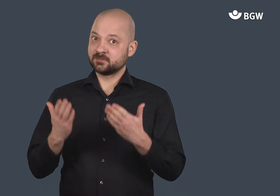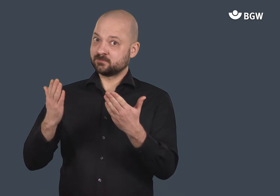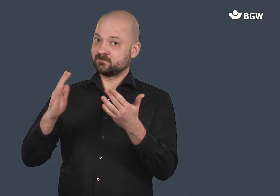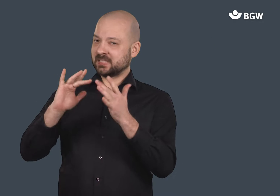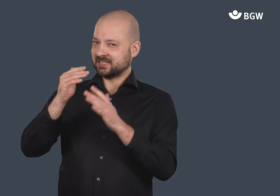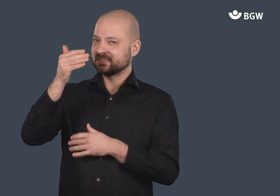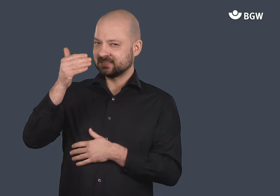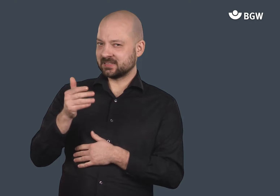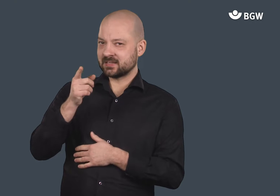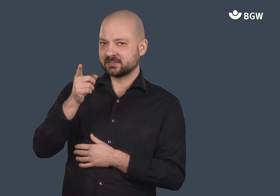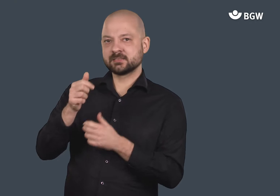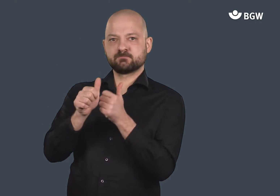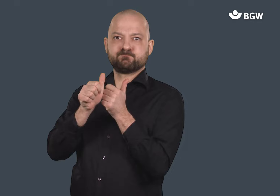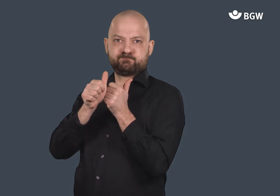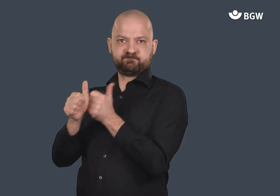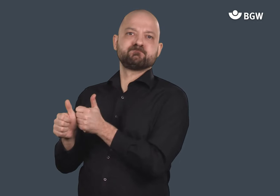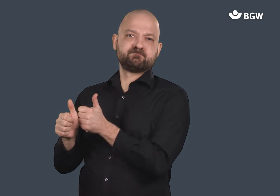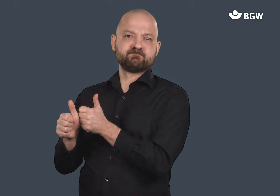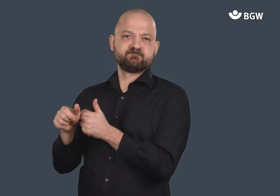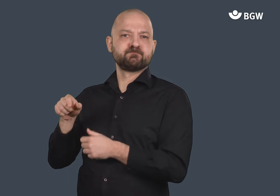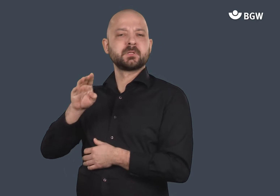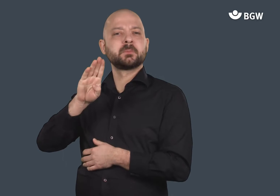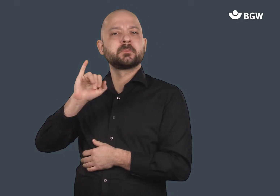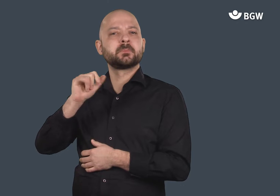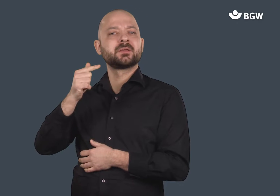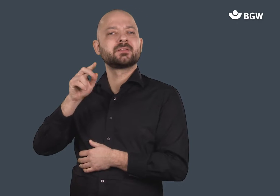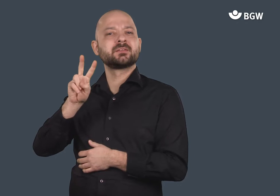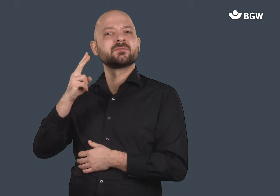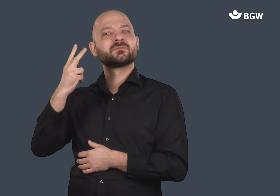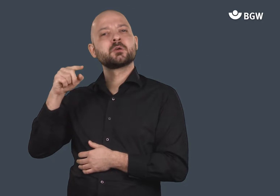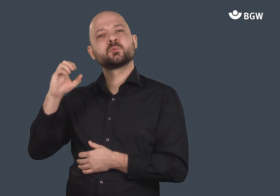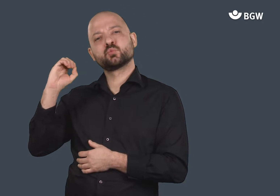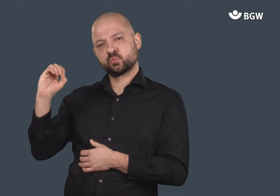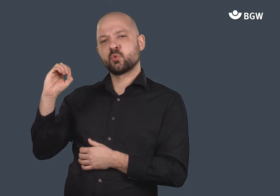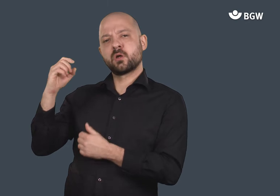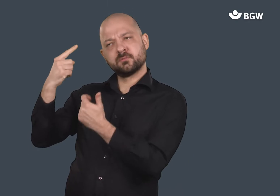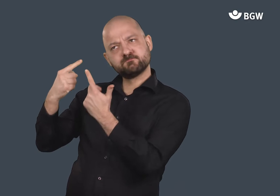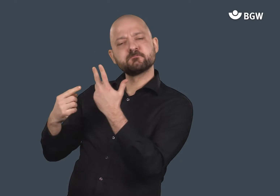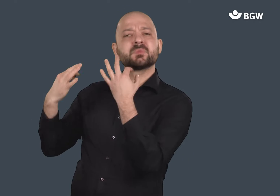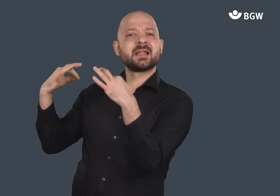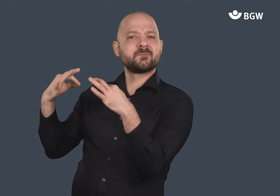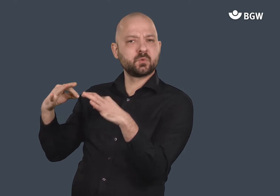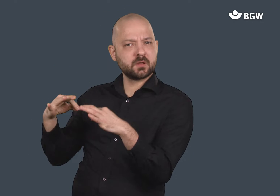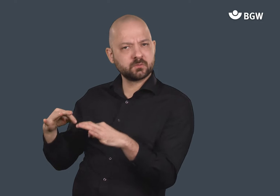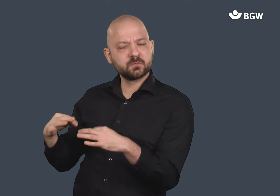Diese Internetseite ist mit der BITV 2.0 weitestgehend vereinbar.